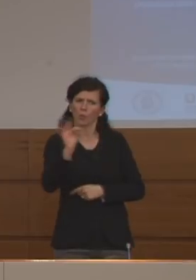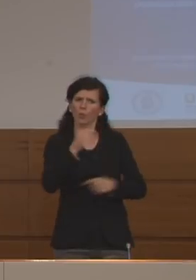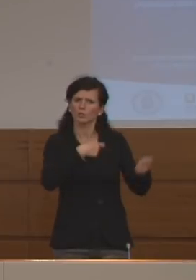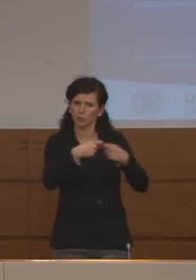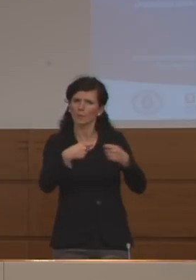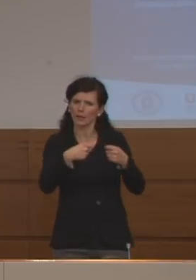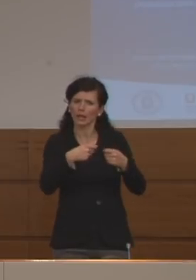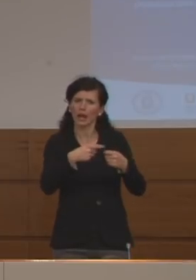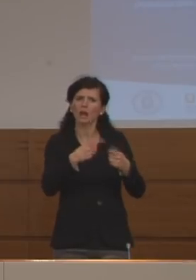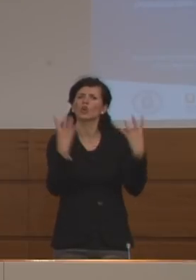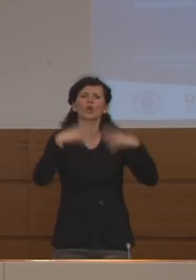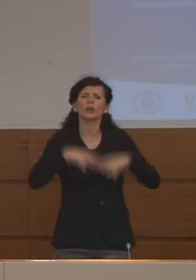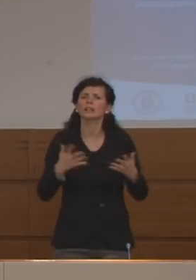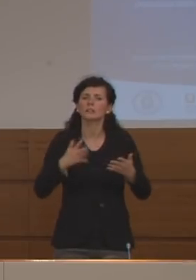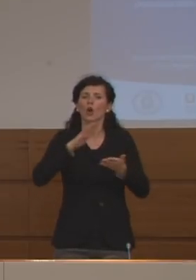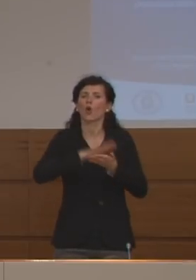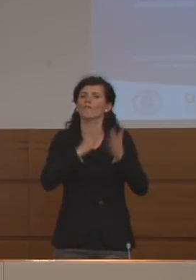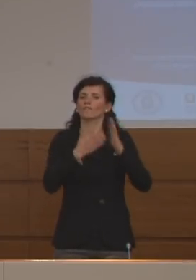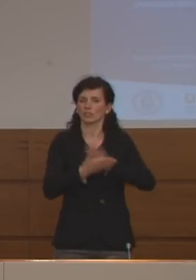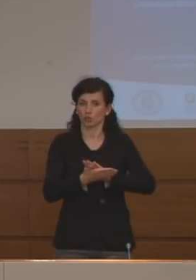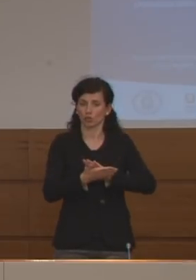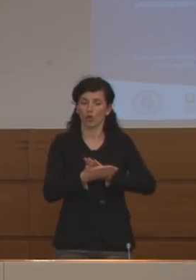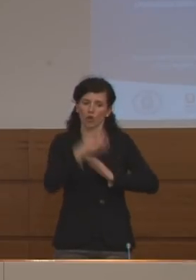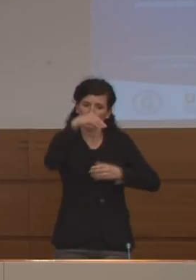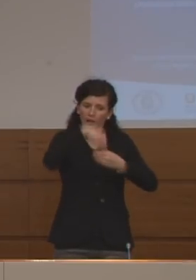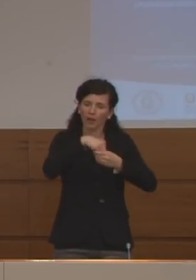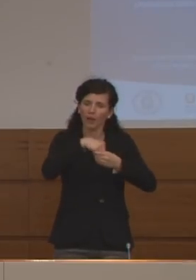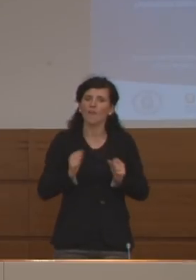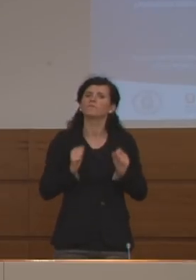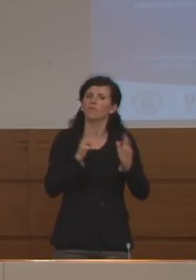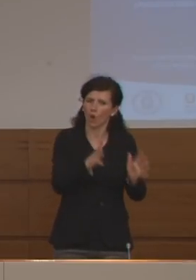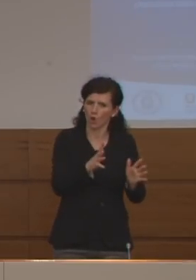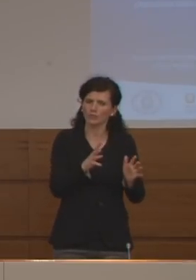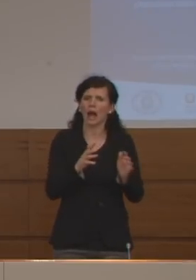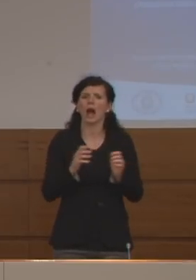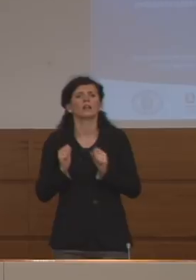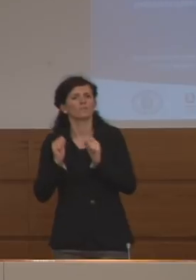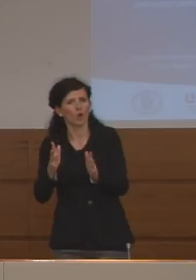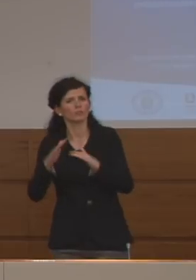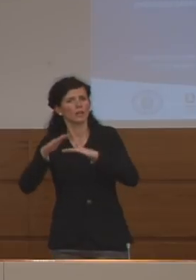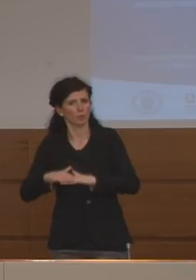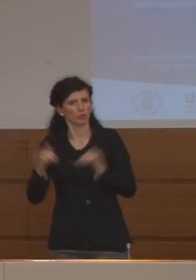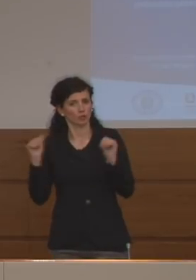convenzioni con i volontari, anche volontari della protezione civile, per la